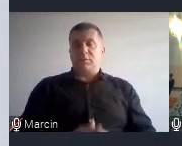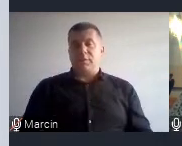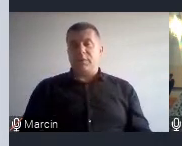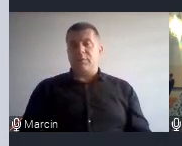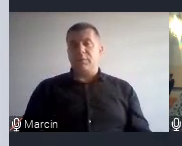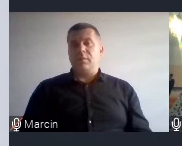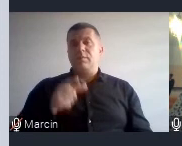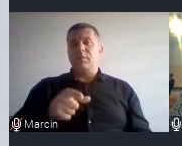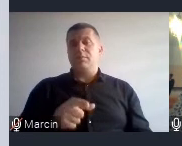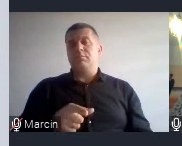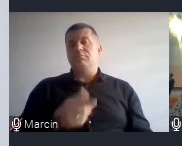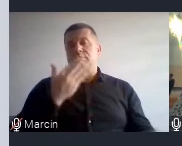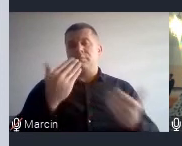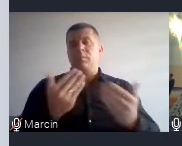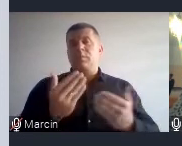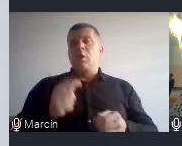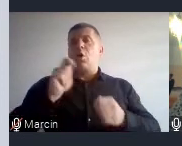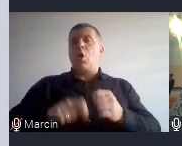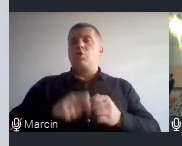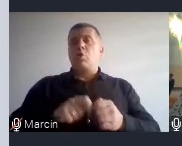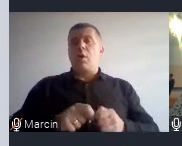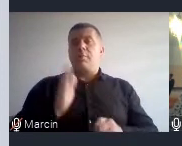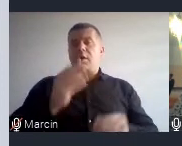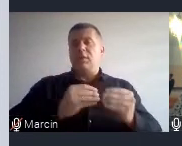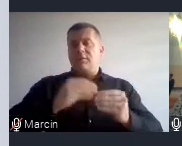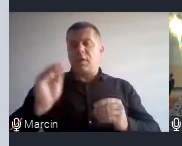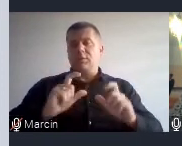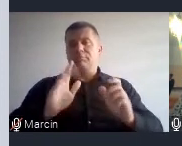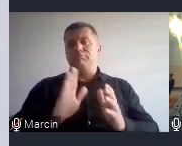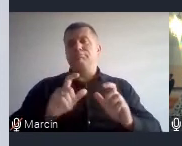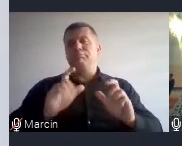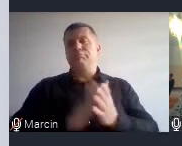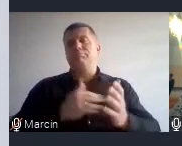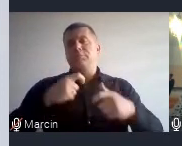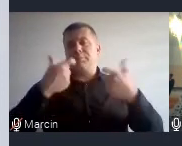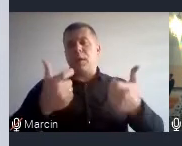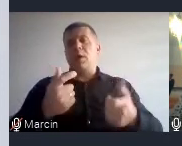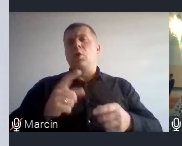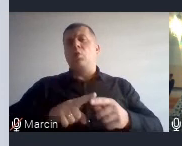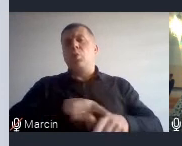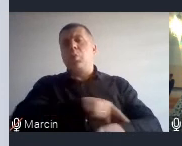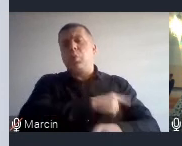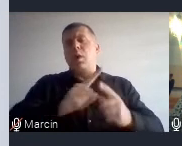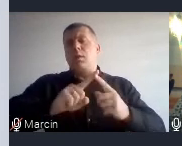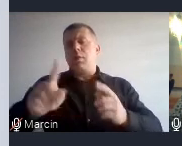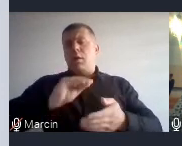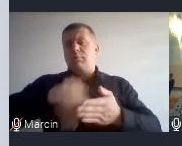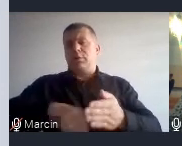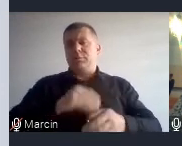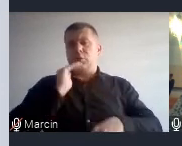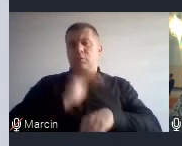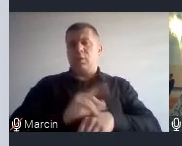W tym układzie kontrola będzie w większości wypadków następowała długo po podpisaniu umowy z wykonawcą.